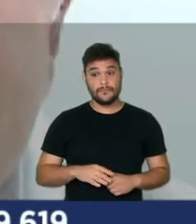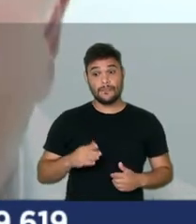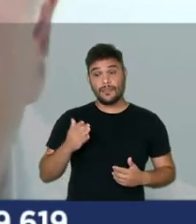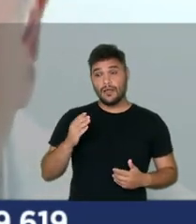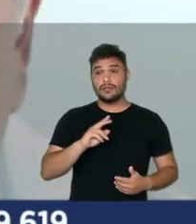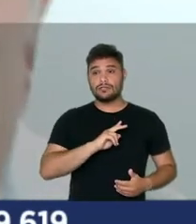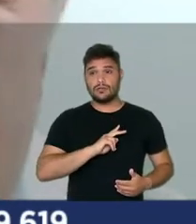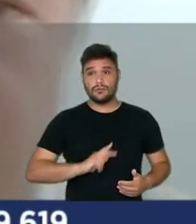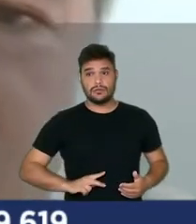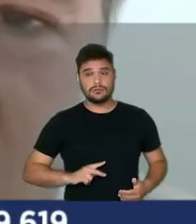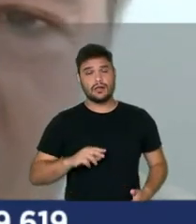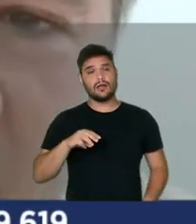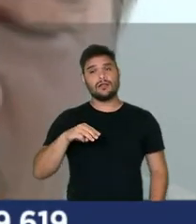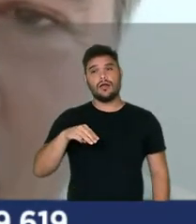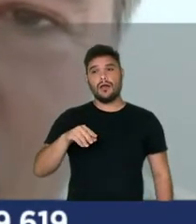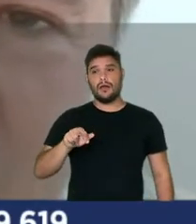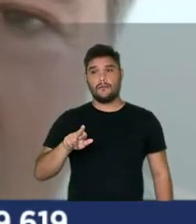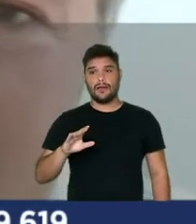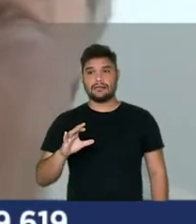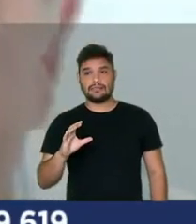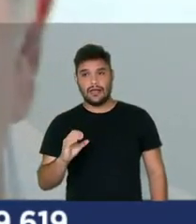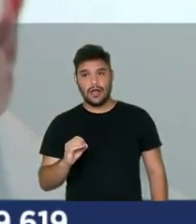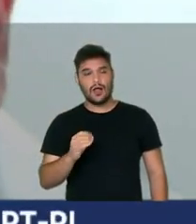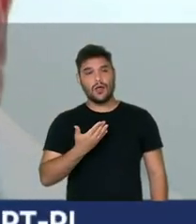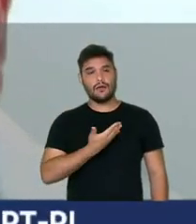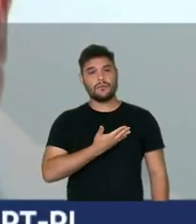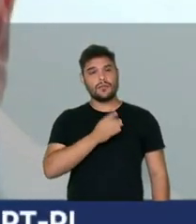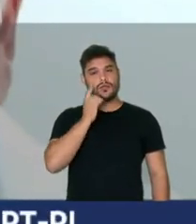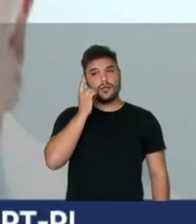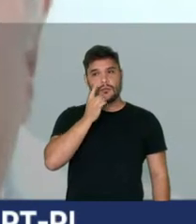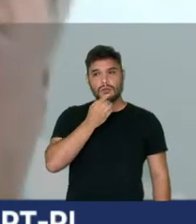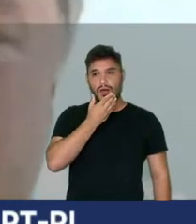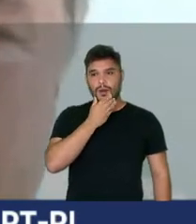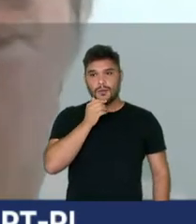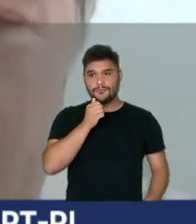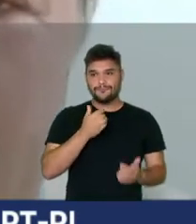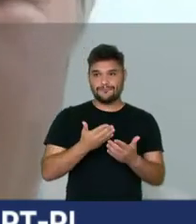MERLONG MERLONG. [DEP. MERLONG]: SENHOR PRESIDENTE, DEPUTADO MARCELO